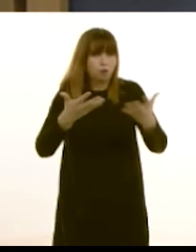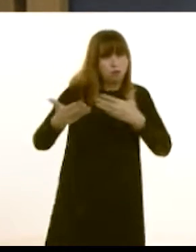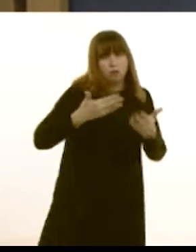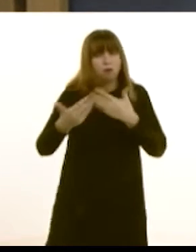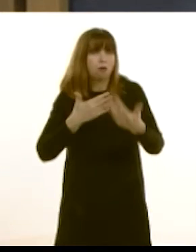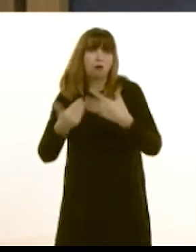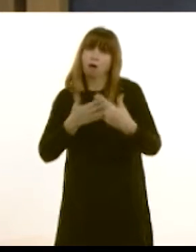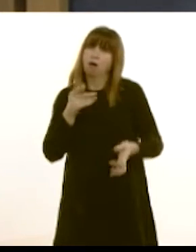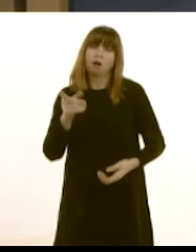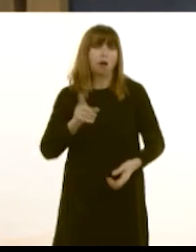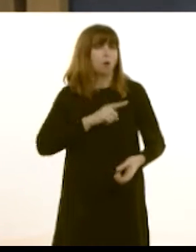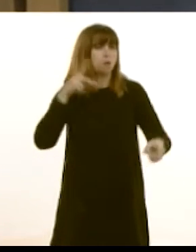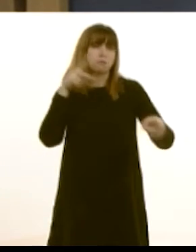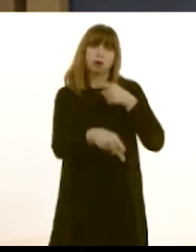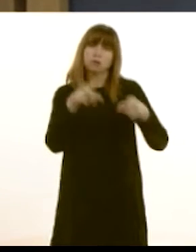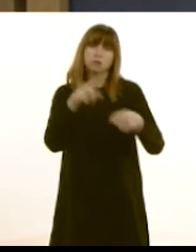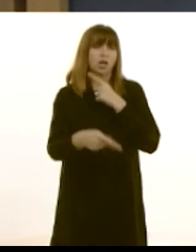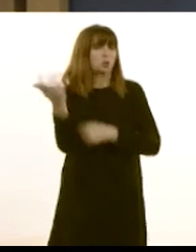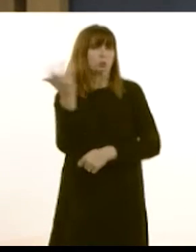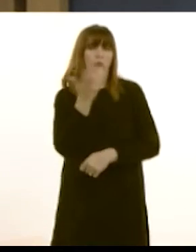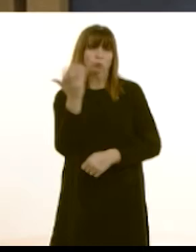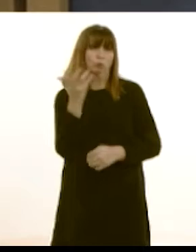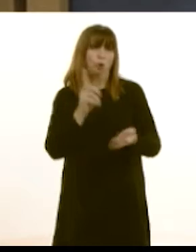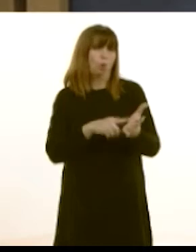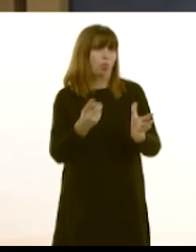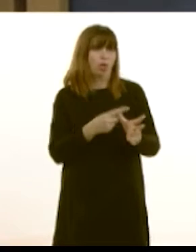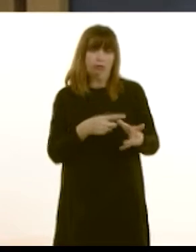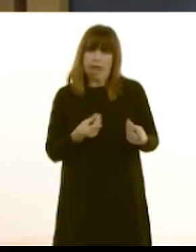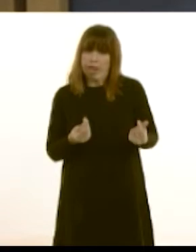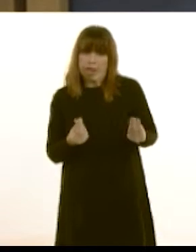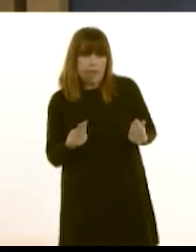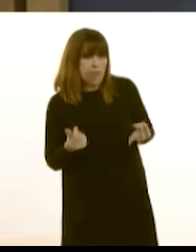ar gyllid llywodraeth leol, ac mewn sefyllfa lle maen nhwín wynebu penderfyniadau anodd dros ben?